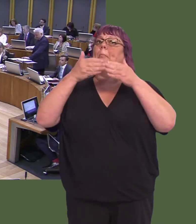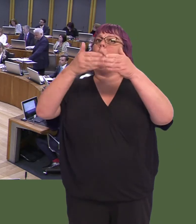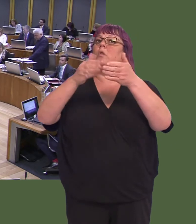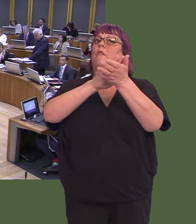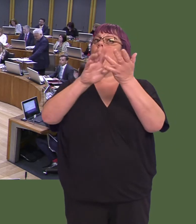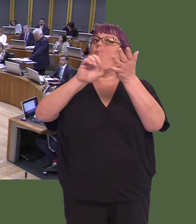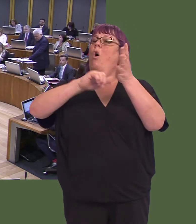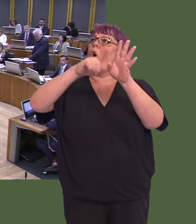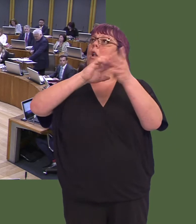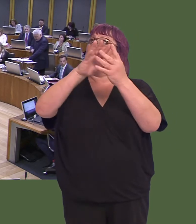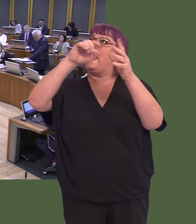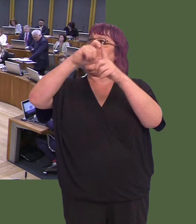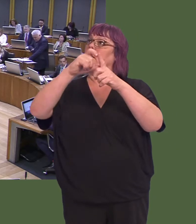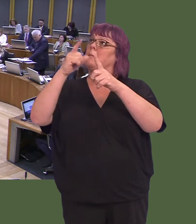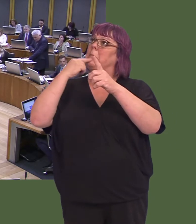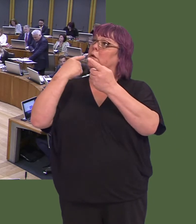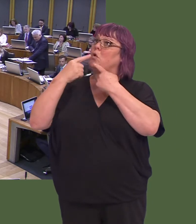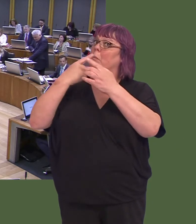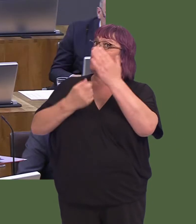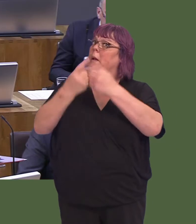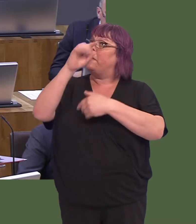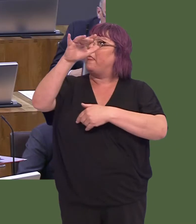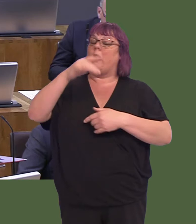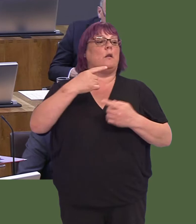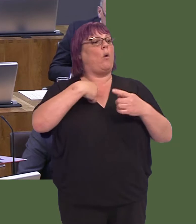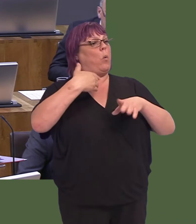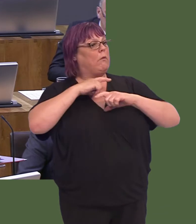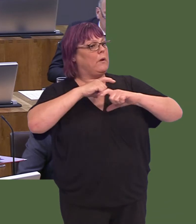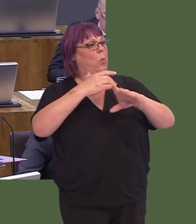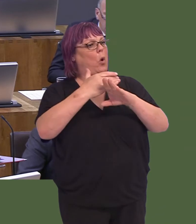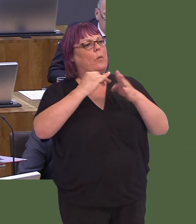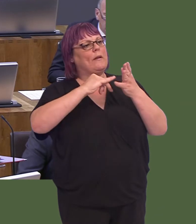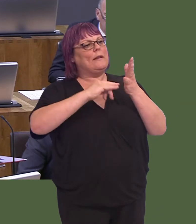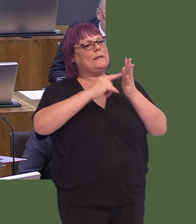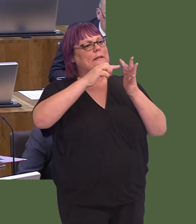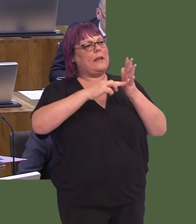gyda Stenaline aíi helpu i wneud y mwyaf o botensial Caergybi i gynyddu twf economaidd a dod ‚ mwy o swyddi iír rhanbarth.